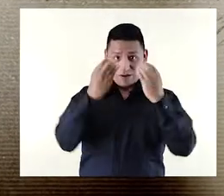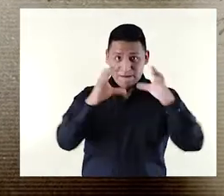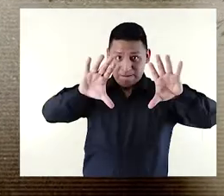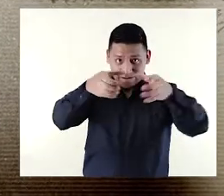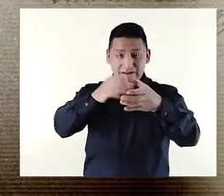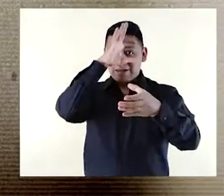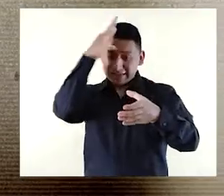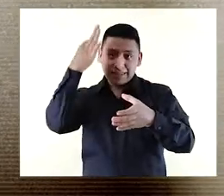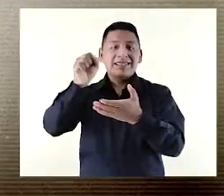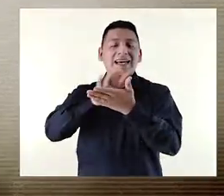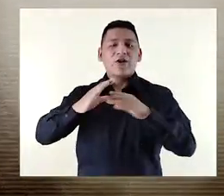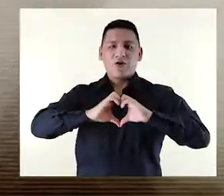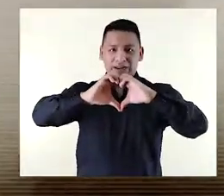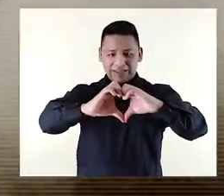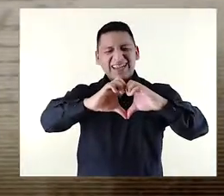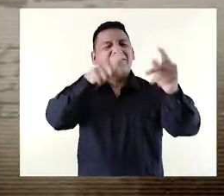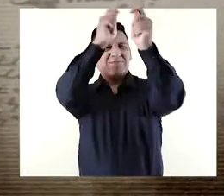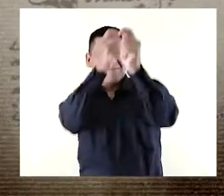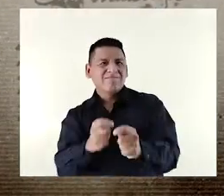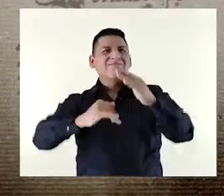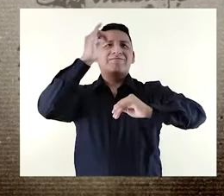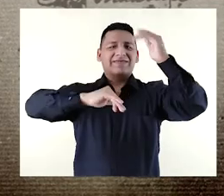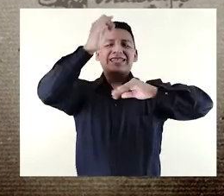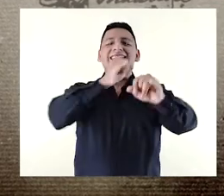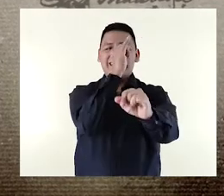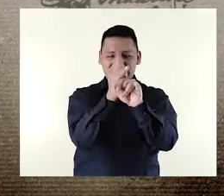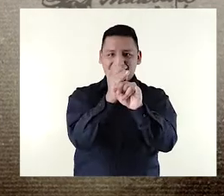francesa de los Sagrados Corazones quienes reconstruyeron la iglesia y años después